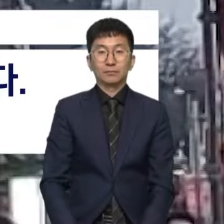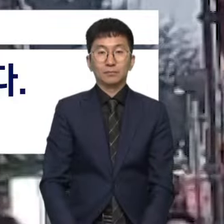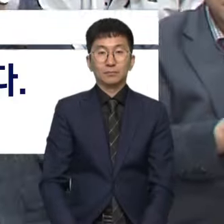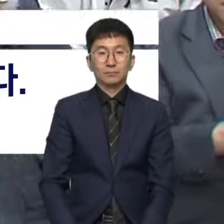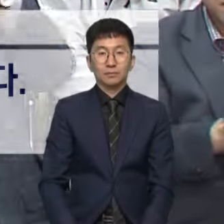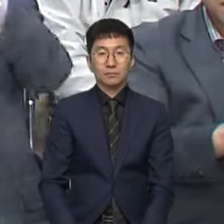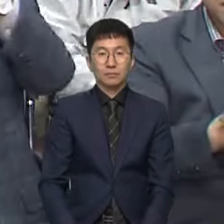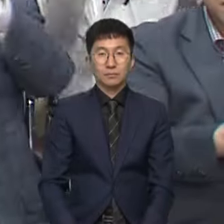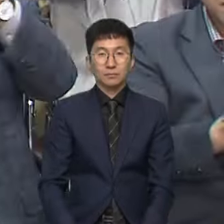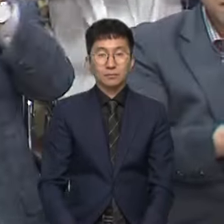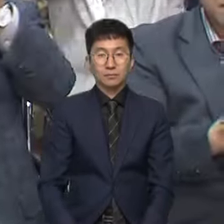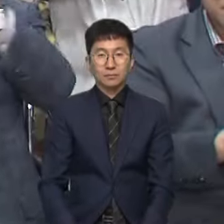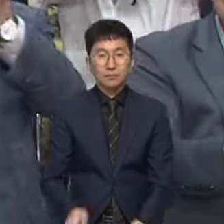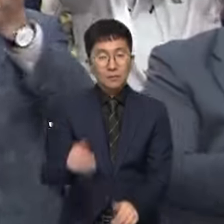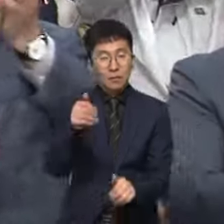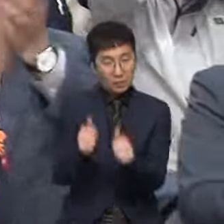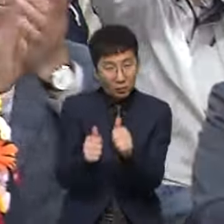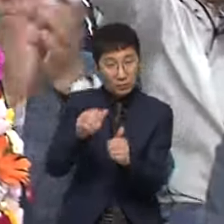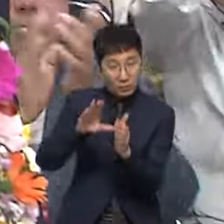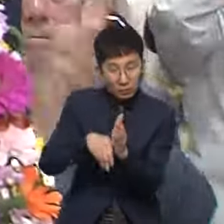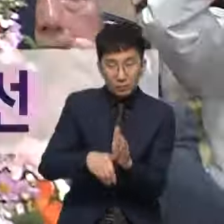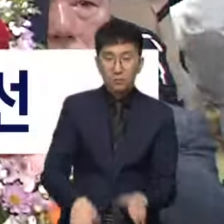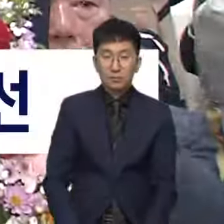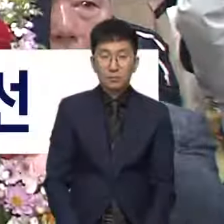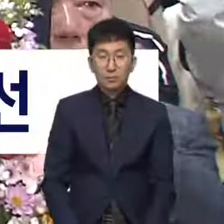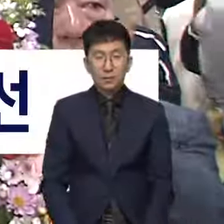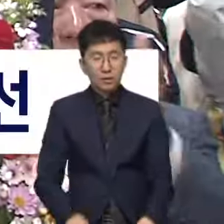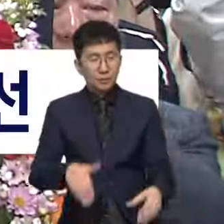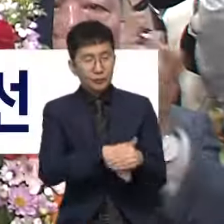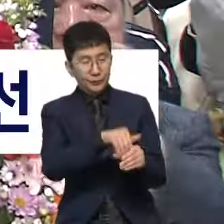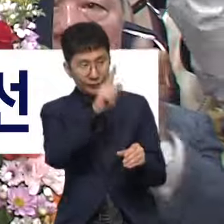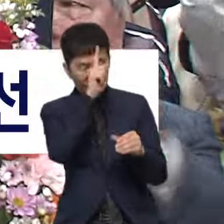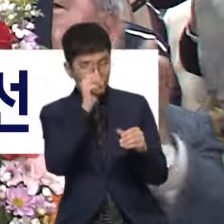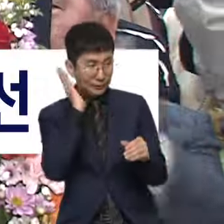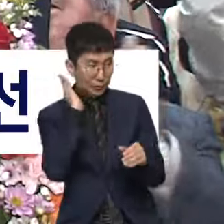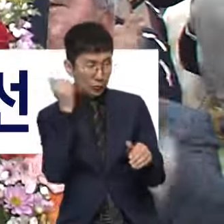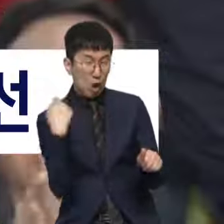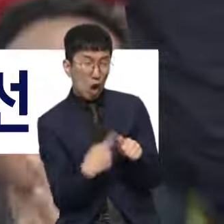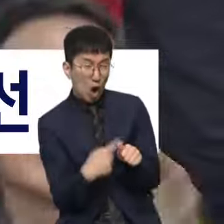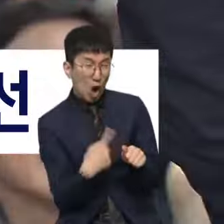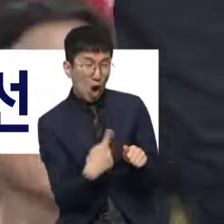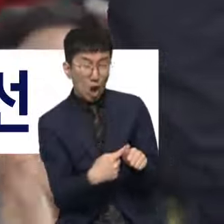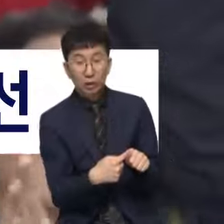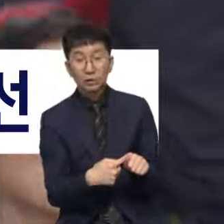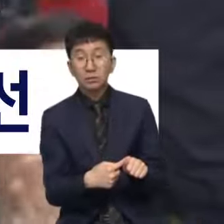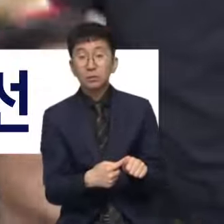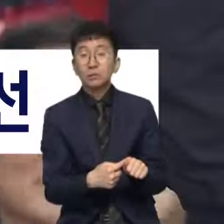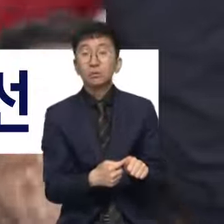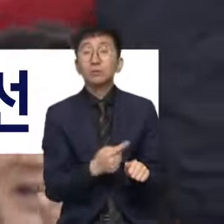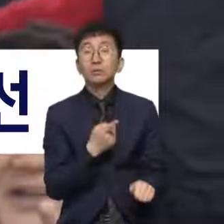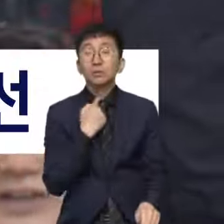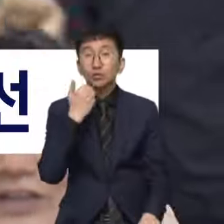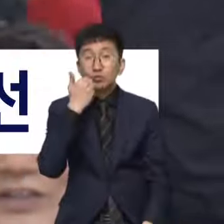(기자) 선거 유세 도중 문재인 전 대통령을 향한 막말 논란이 제기됐던 국민의힘 경남 양산갑 윤영석 후보 역시